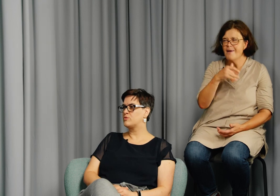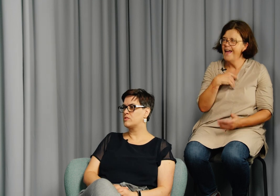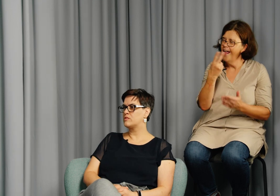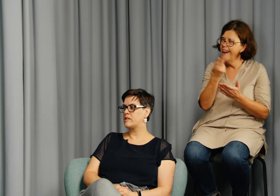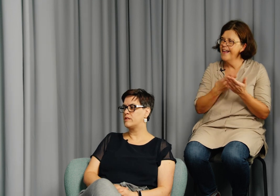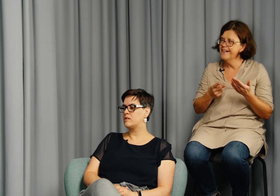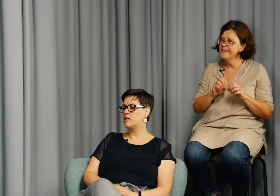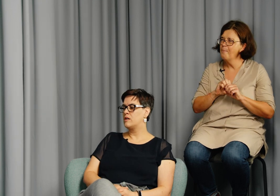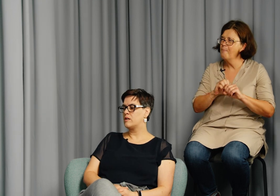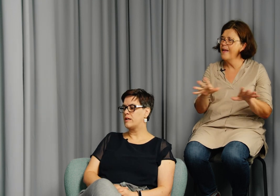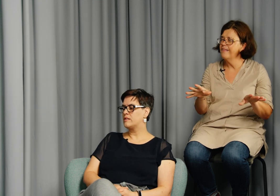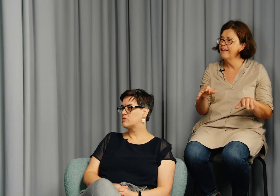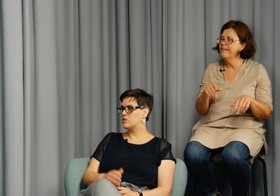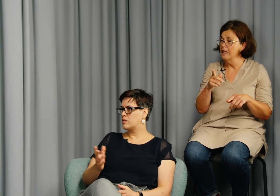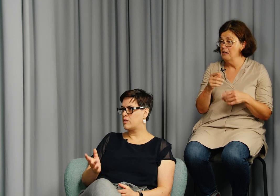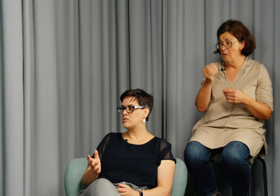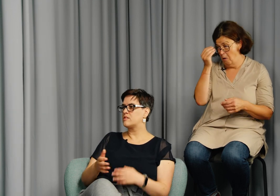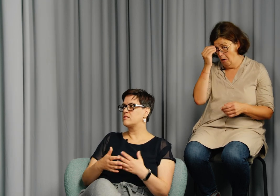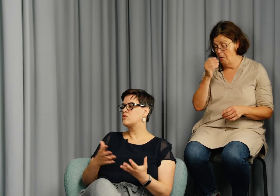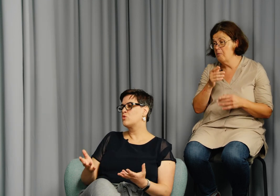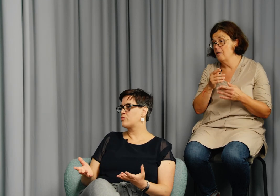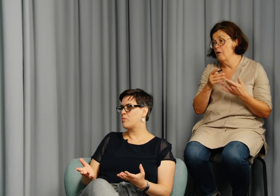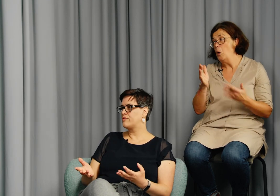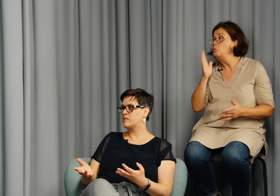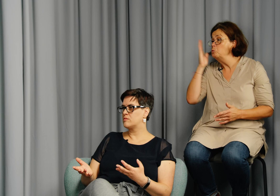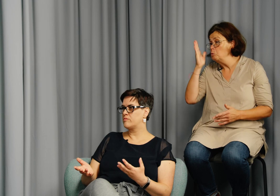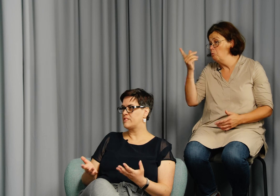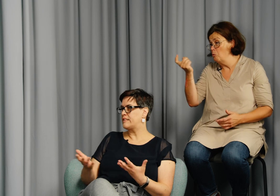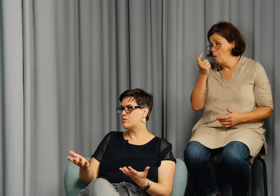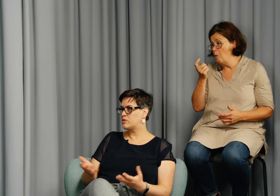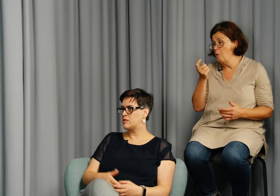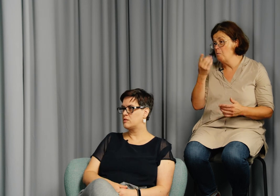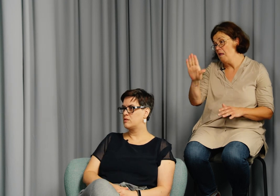glaubst du, dass das in Zukunft kommen wird? Was hältst du von denen?